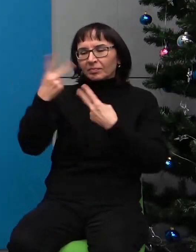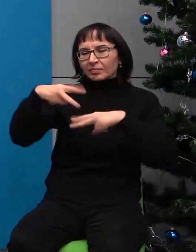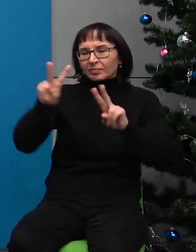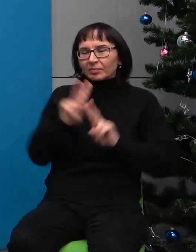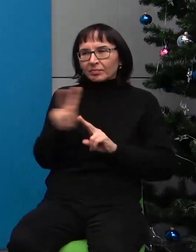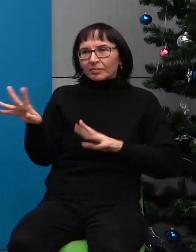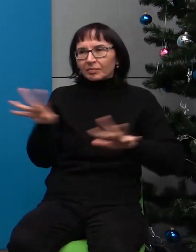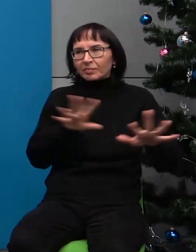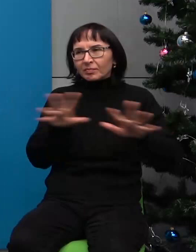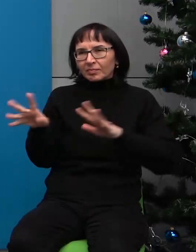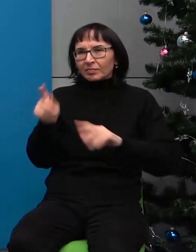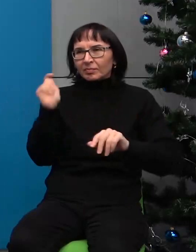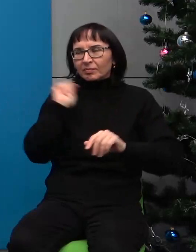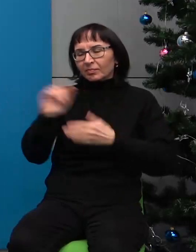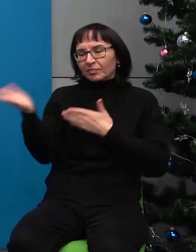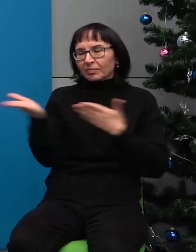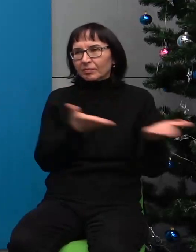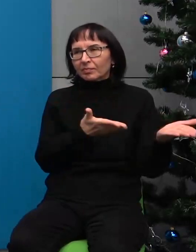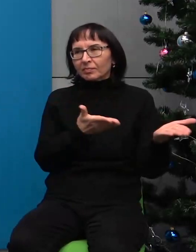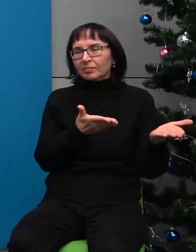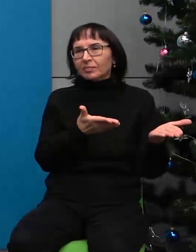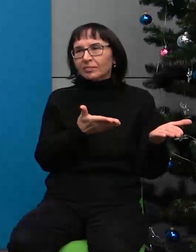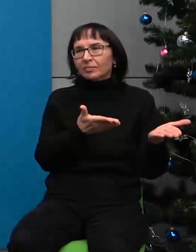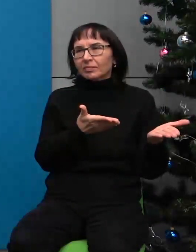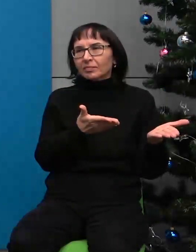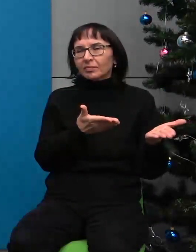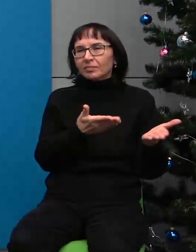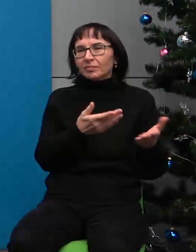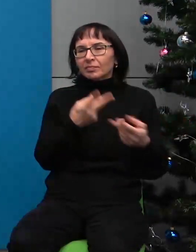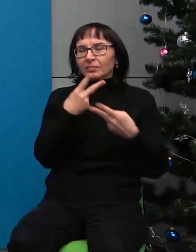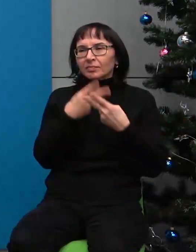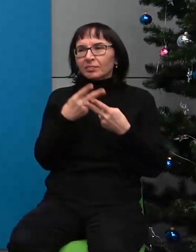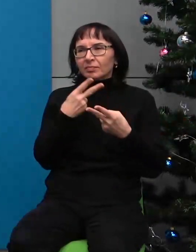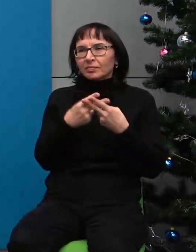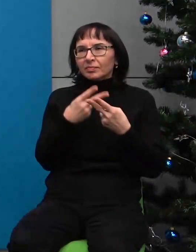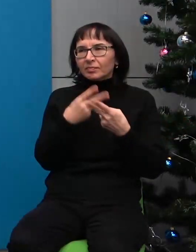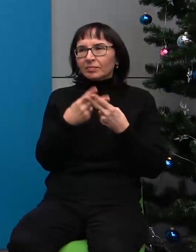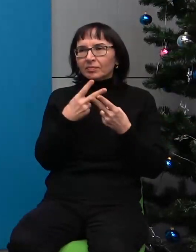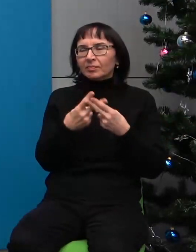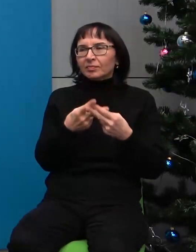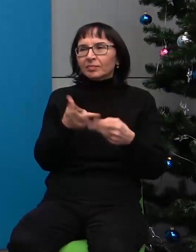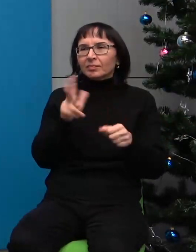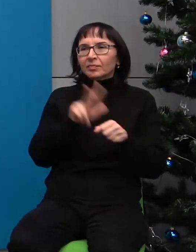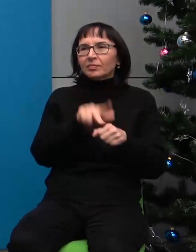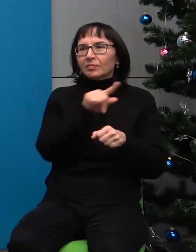To zapraszam. I wsadzili go do więzienia Montluc, tego, w którym on trzymał ludzi.